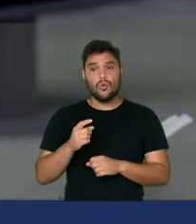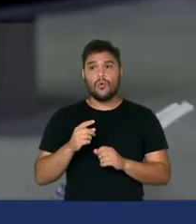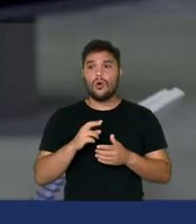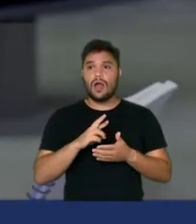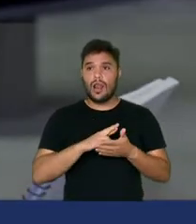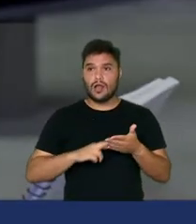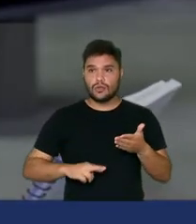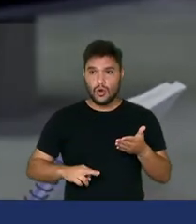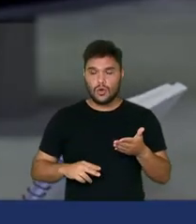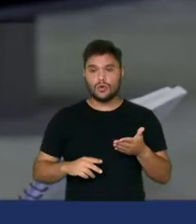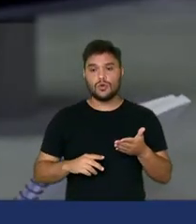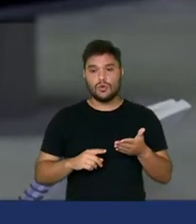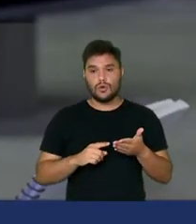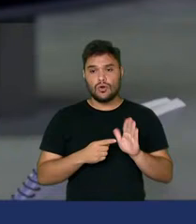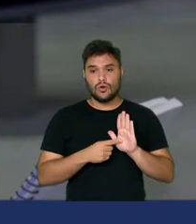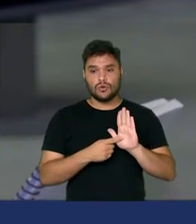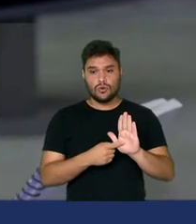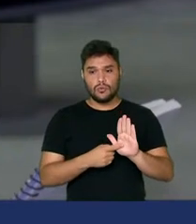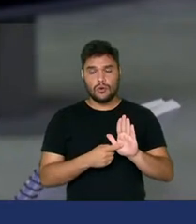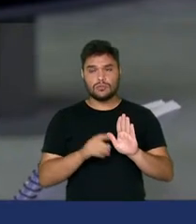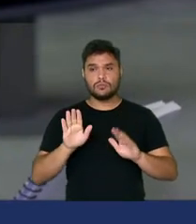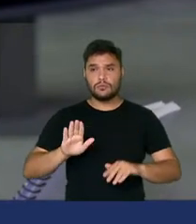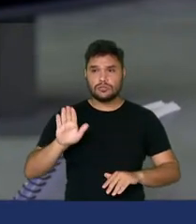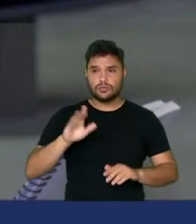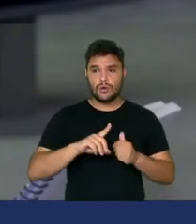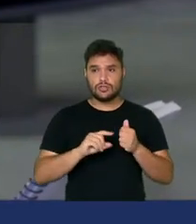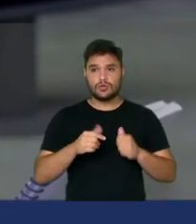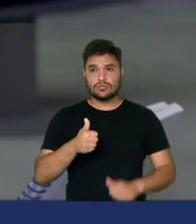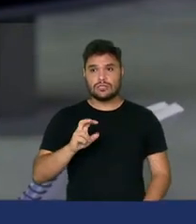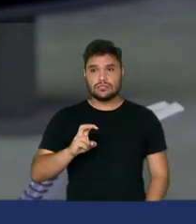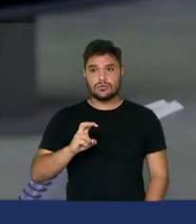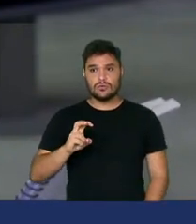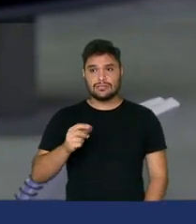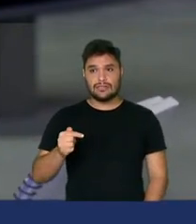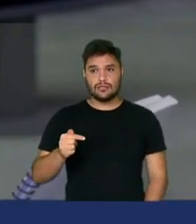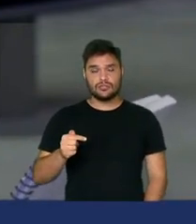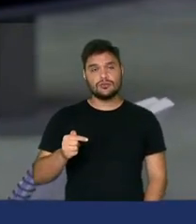DEPUTADO CELSO SABINO. -- [DEP. CELSO SABINO]: EU ESTOU AGUARDANDO O PENÚLTIMO RELATÓRIO E TRAGO